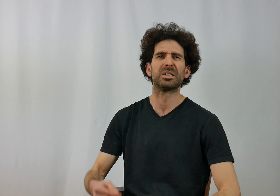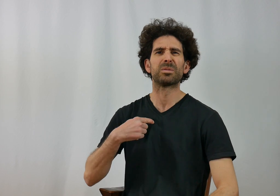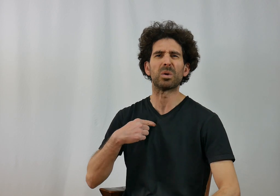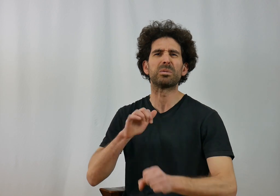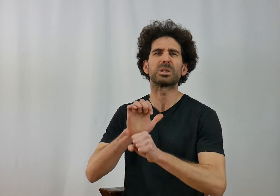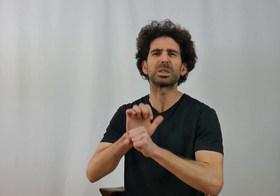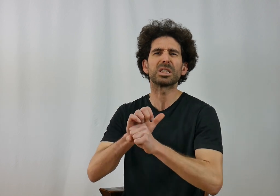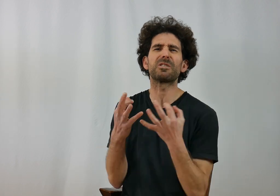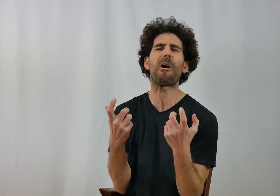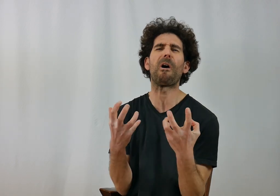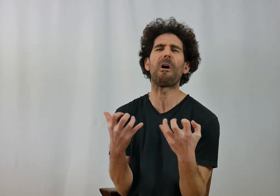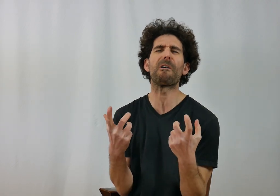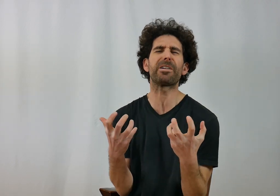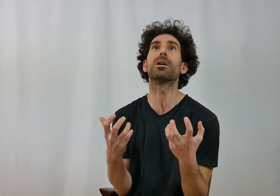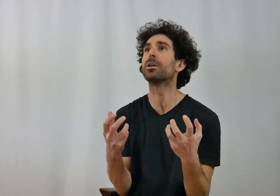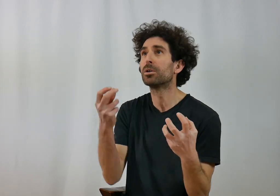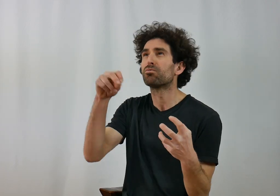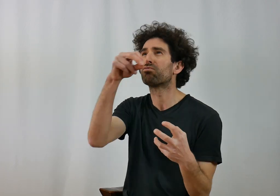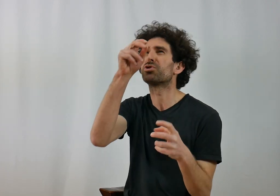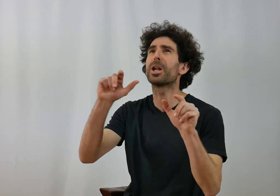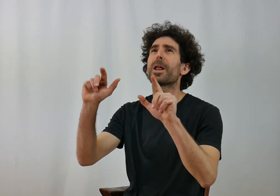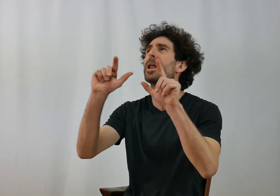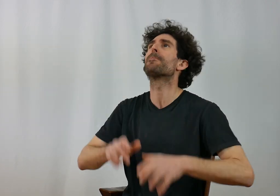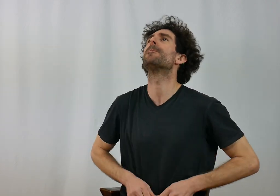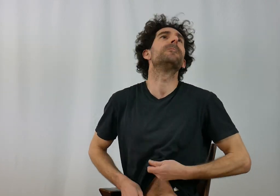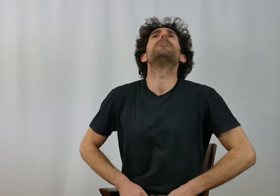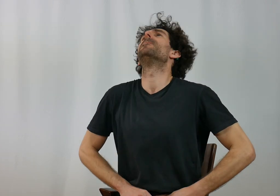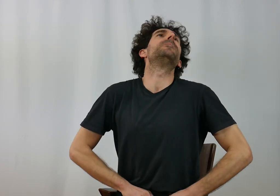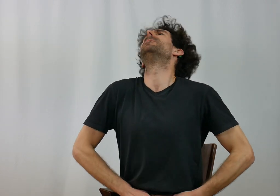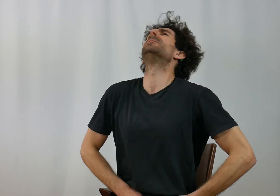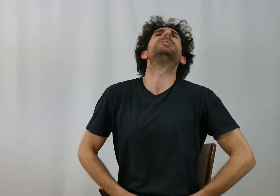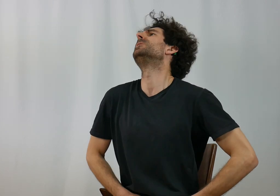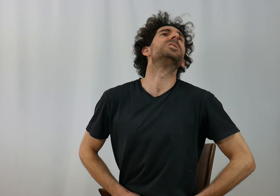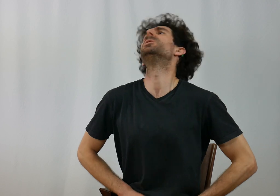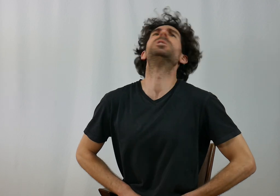Moi, j'ai envie de baiser. Oh, une mouche ! *Ouvre sa braguette*